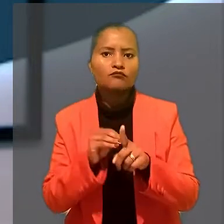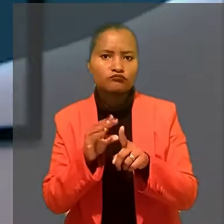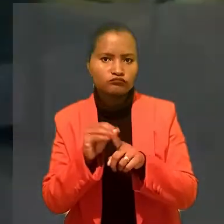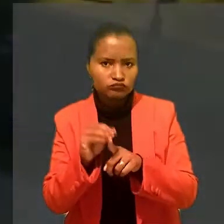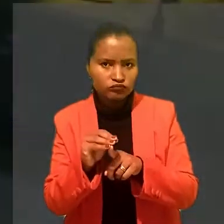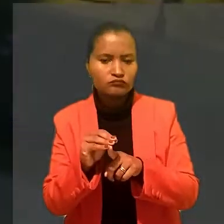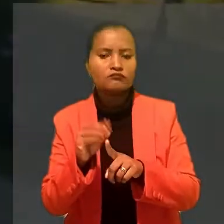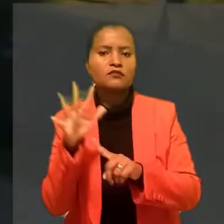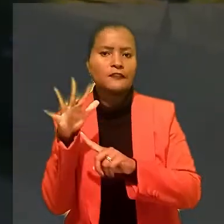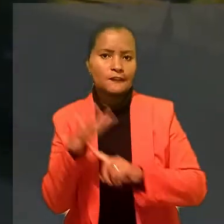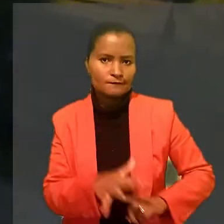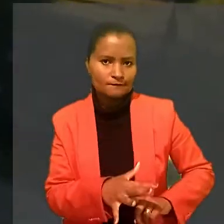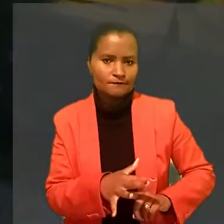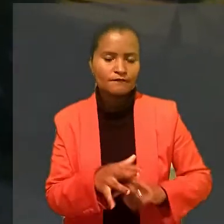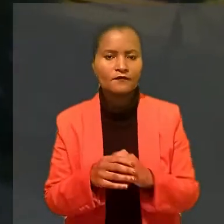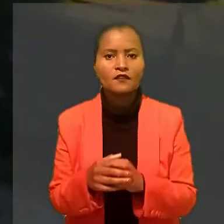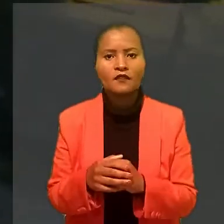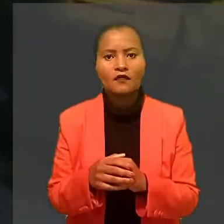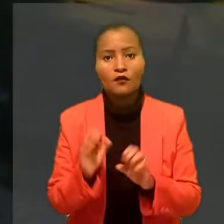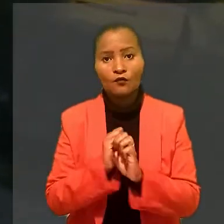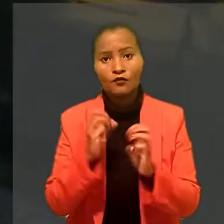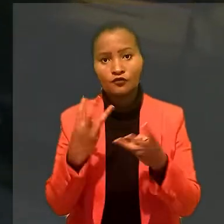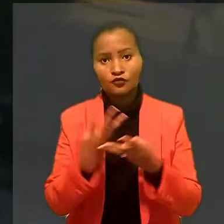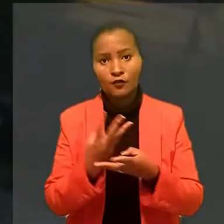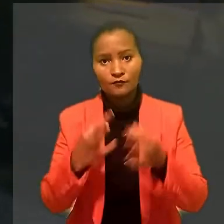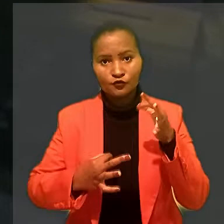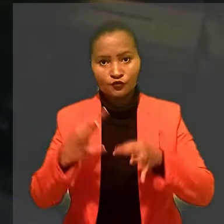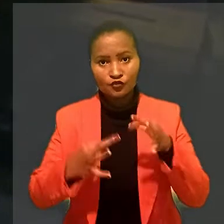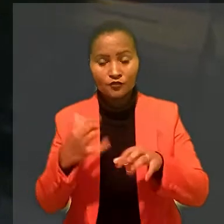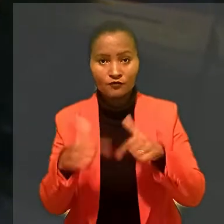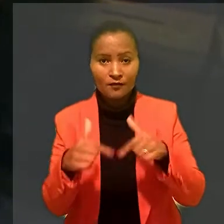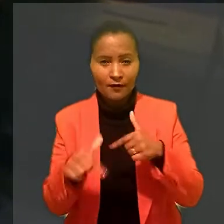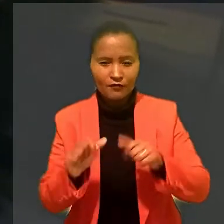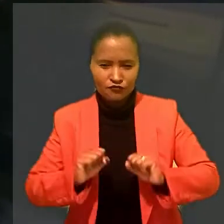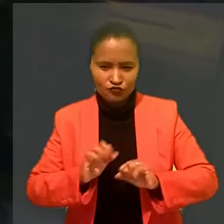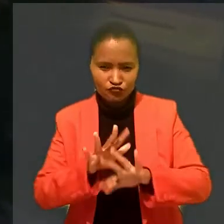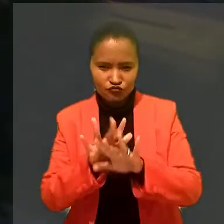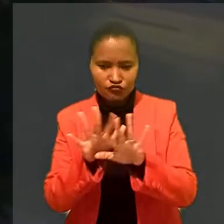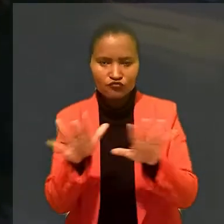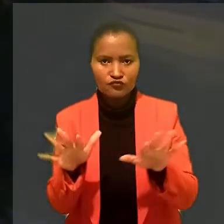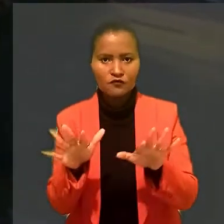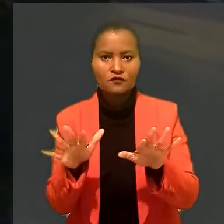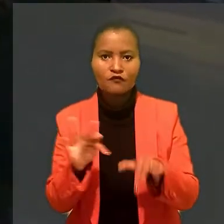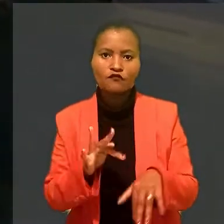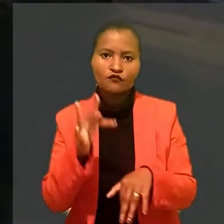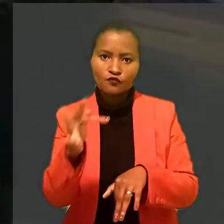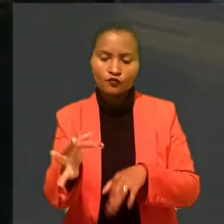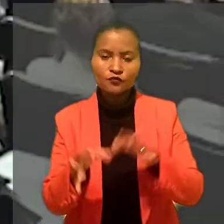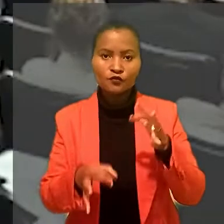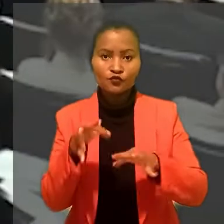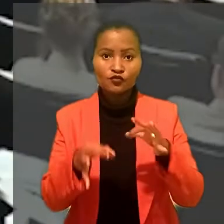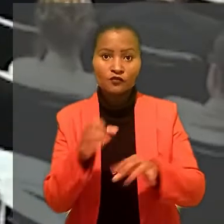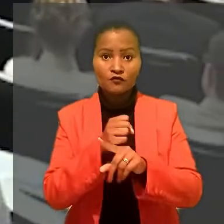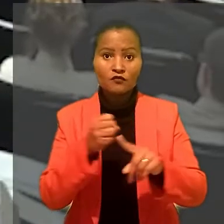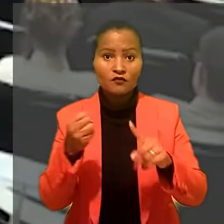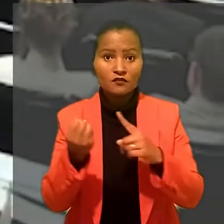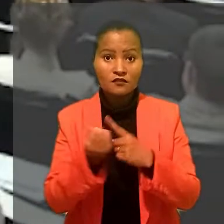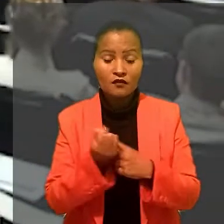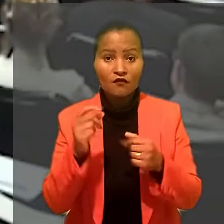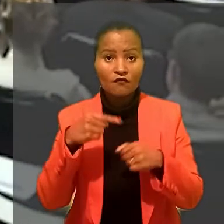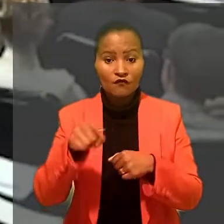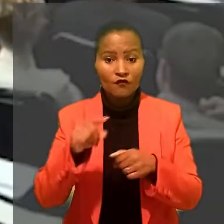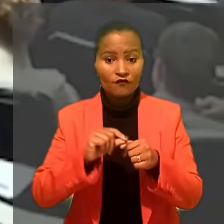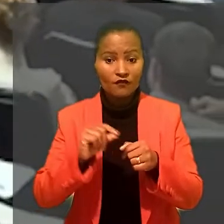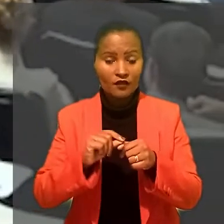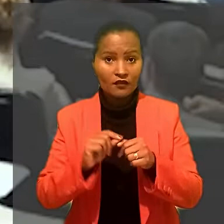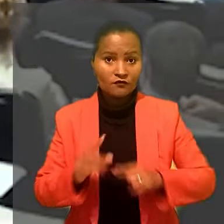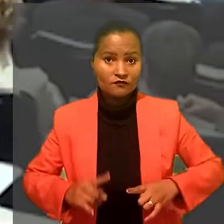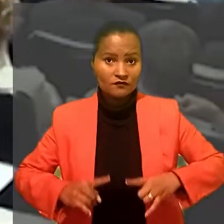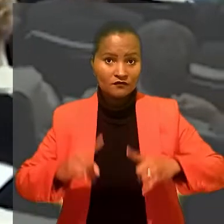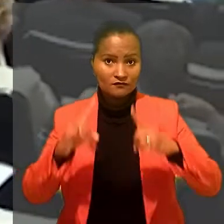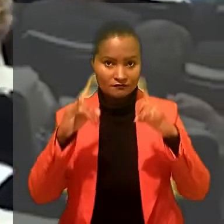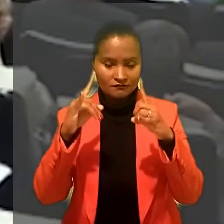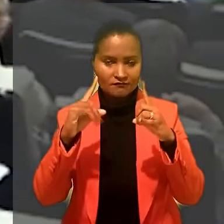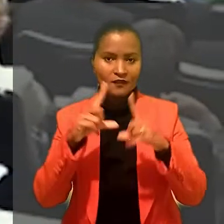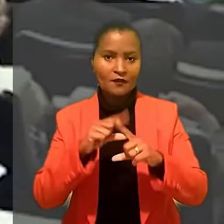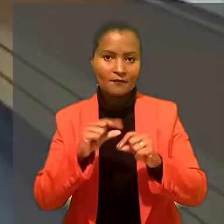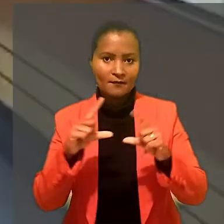O workshop "Justiça do Trabalho: lançando luzes sobre o futuro da justiça social" foi realizado na sede do Tribunal Superior do Trabalho, em Brasília.